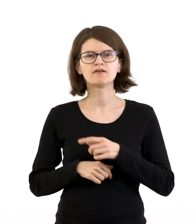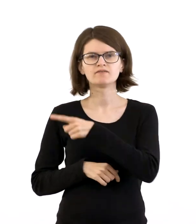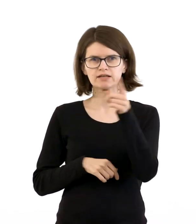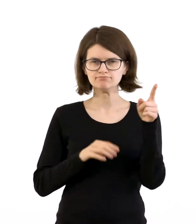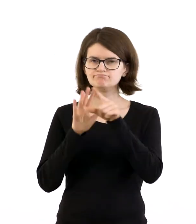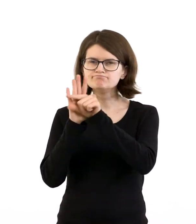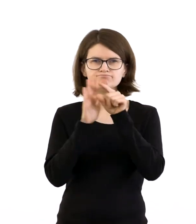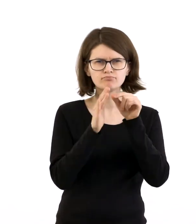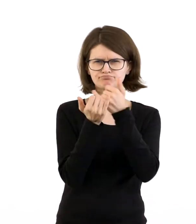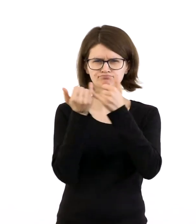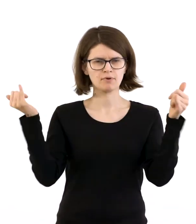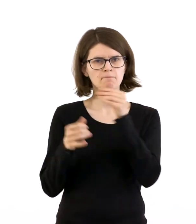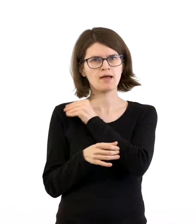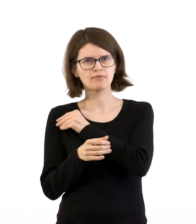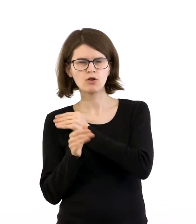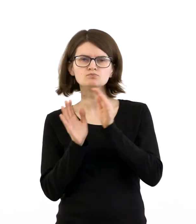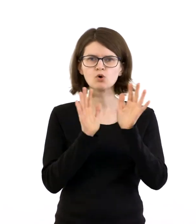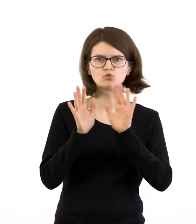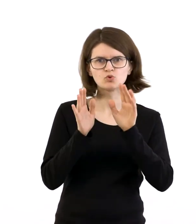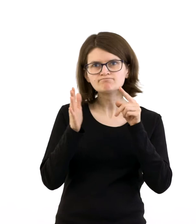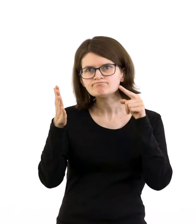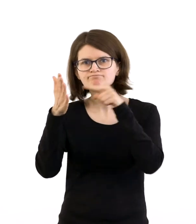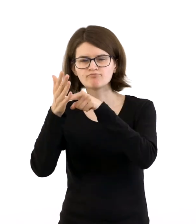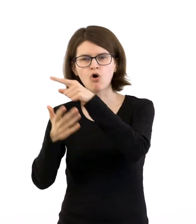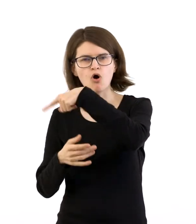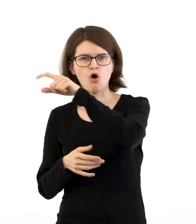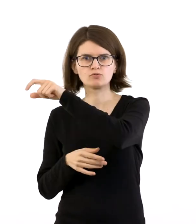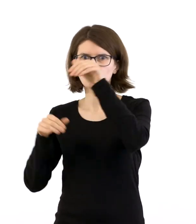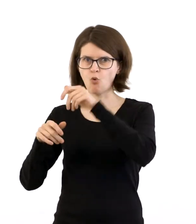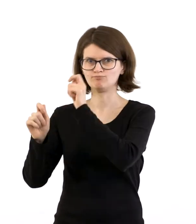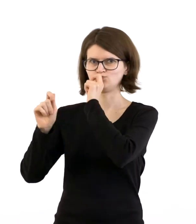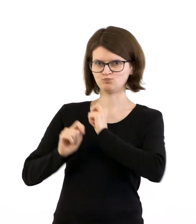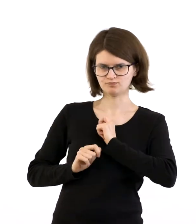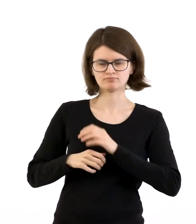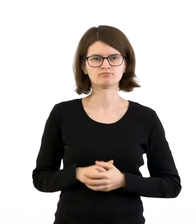Możesz wybierać spośród wielu narzędzi i metod dotarcia do potencjalnych darczyńców.